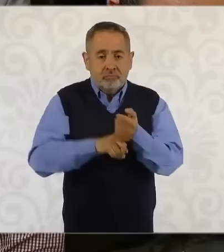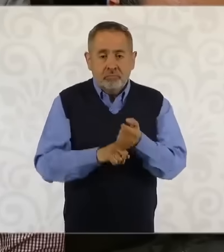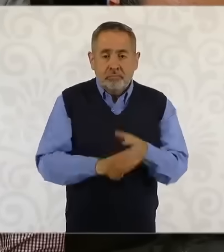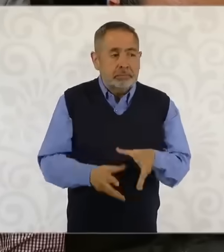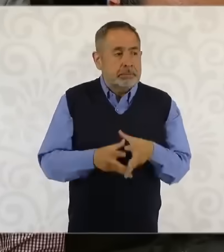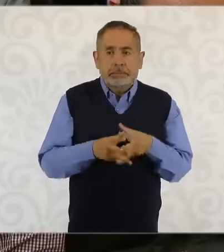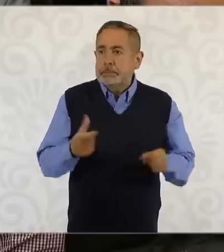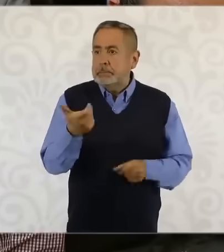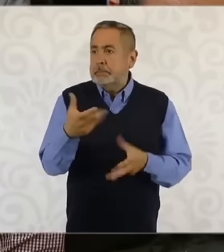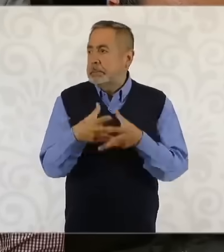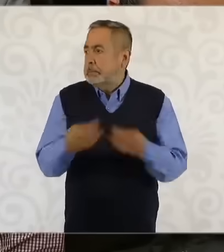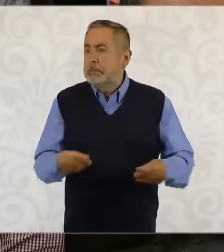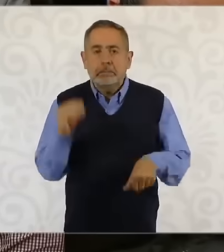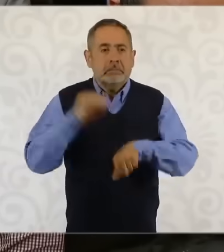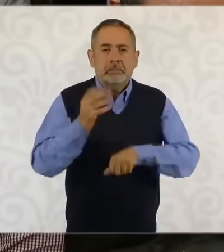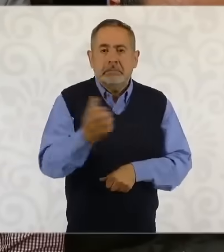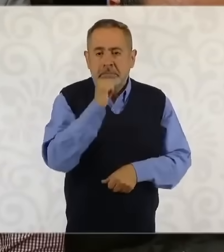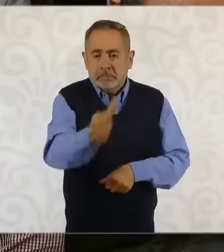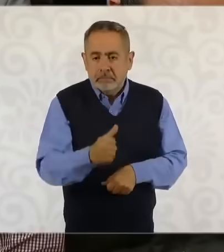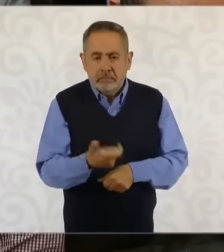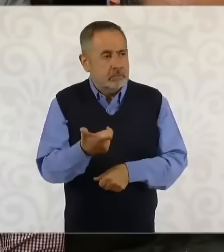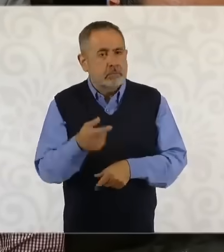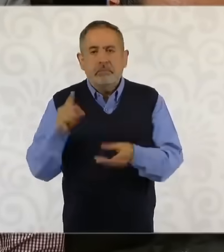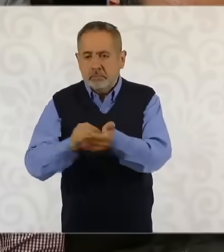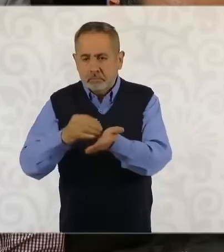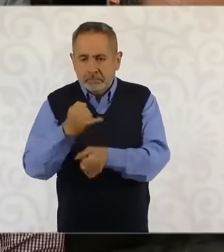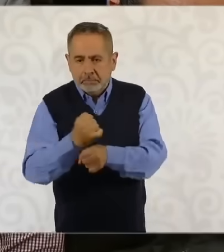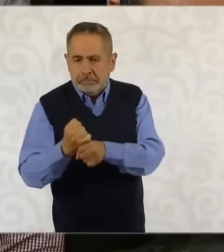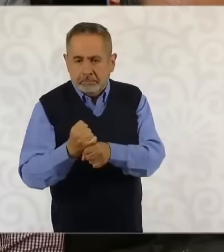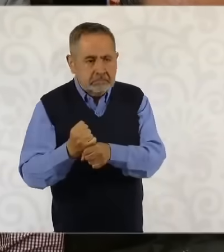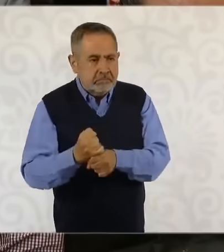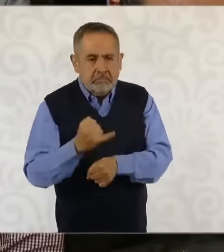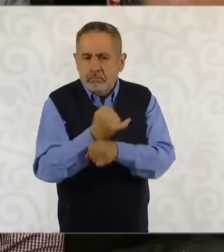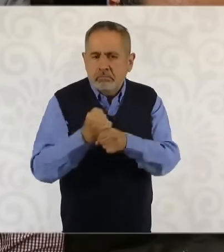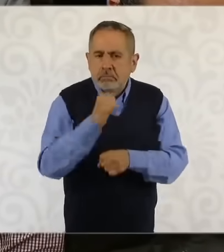el dinero no implementa nada ahí está esa investigación que nunca se ha terminado y en el